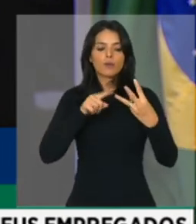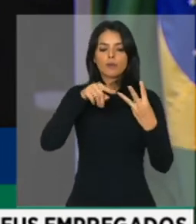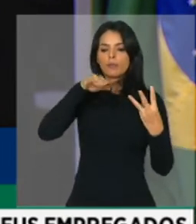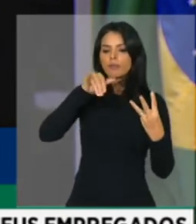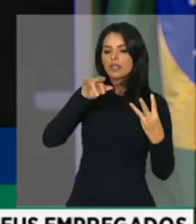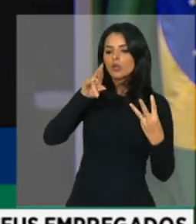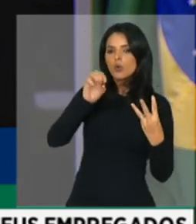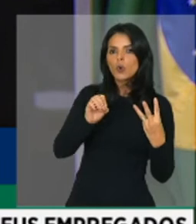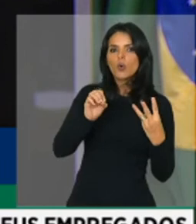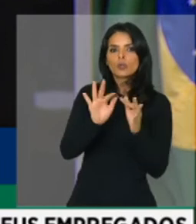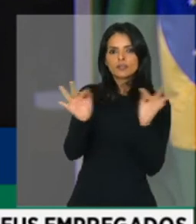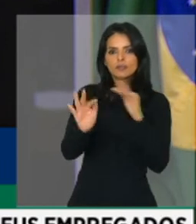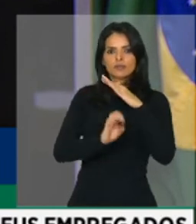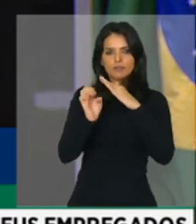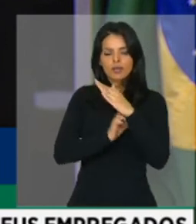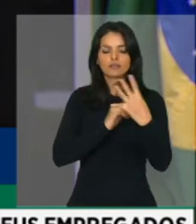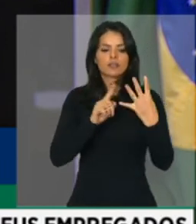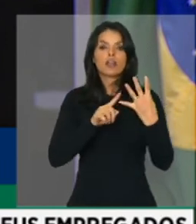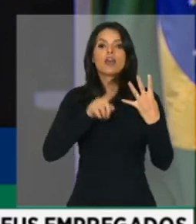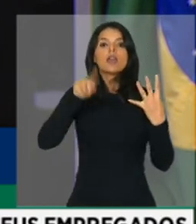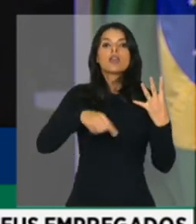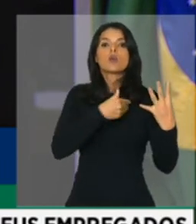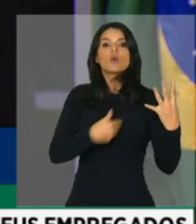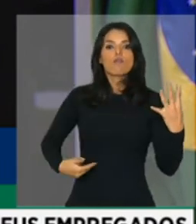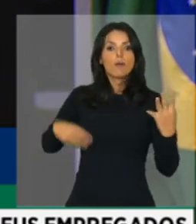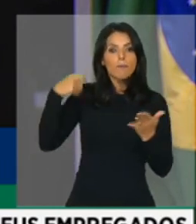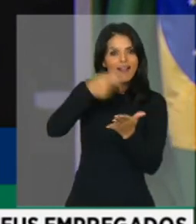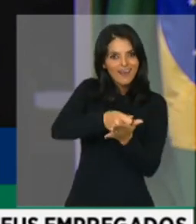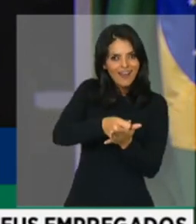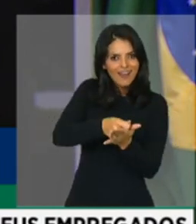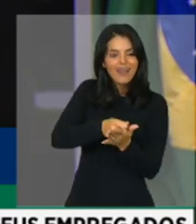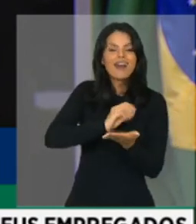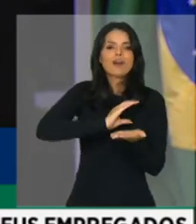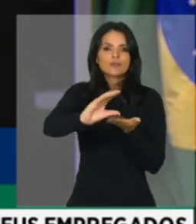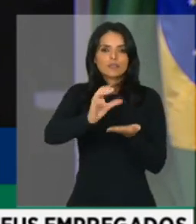GERAÇÃO DE CAIXA PARA O ESTADO CUSTEAR O AUXÍ LIO-EMERGENCIAL. O PRIMEIRO